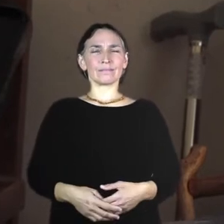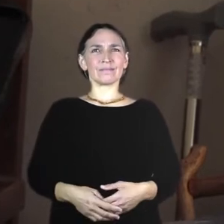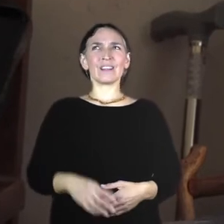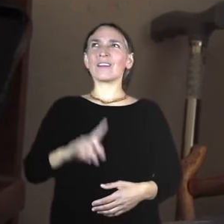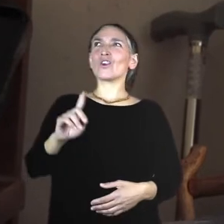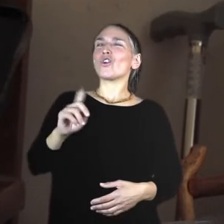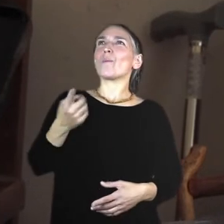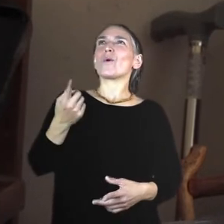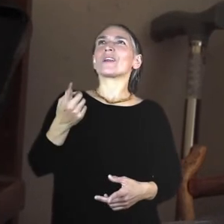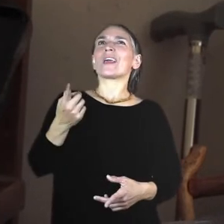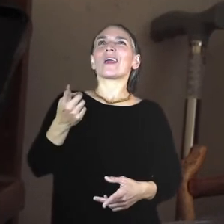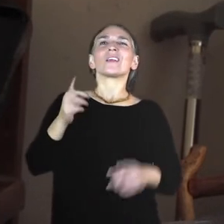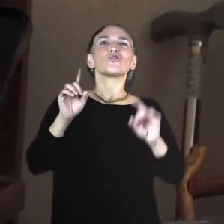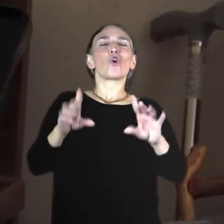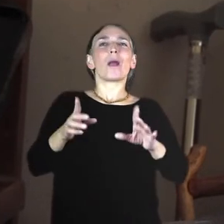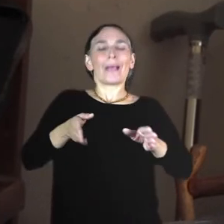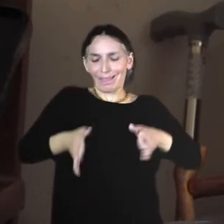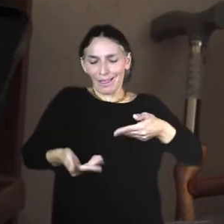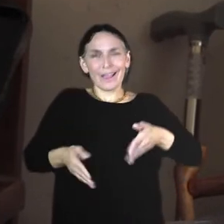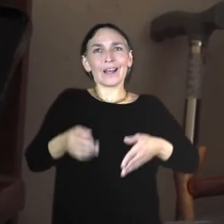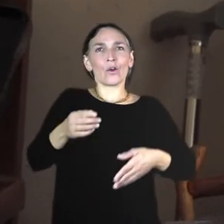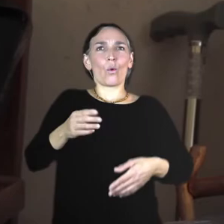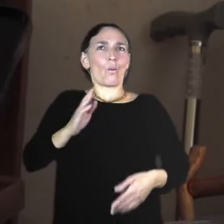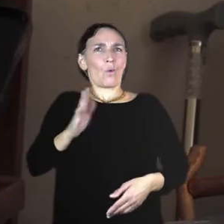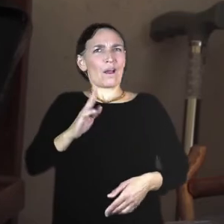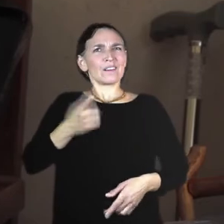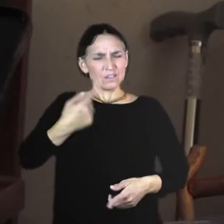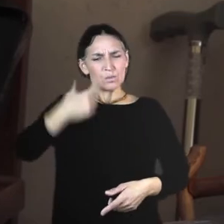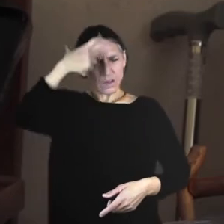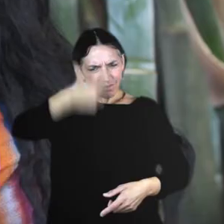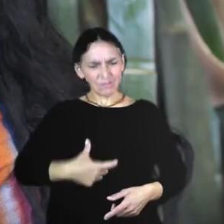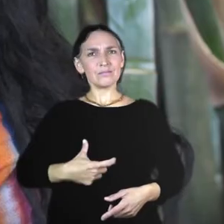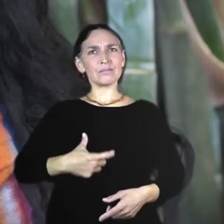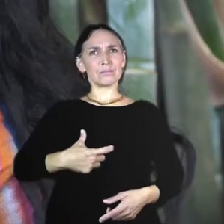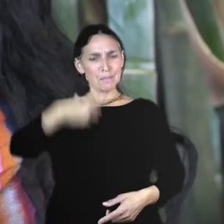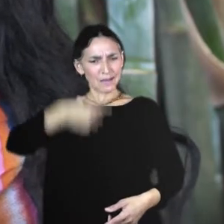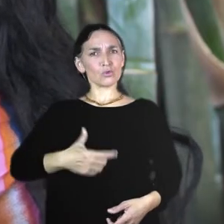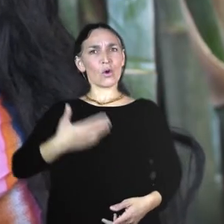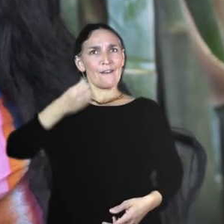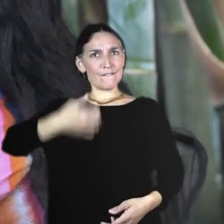No por el sexo, sino por considerarme... como persona. Música instrumental -